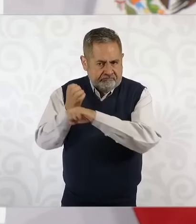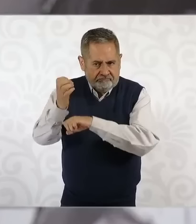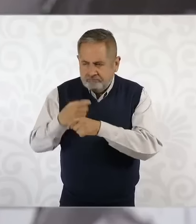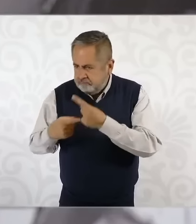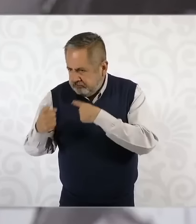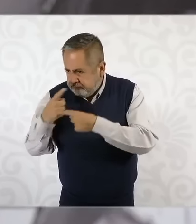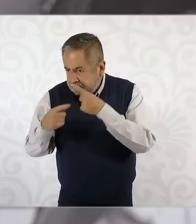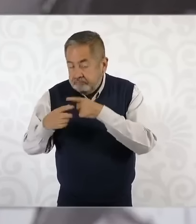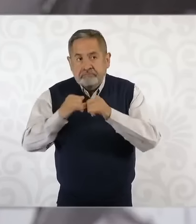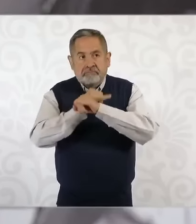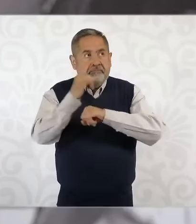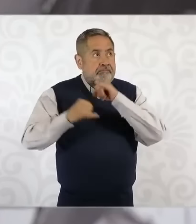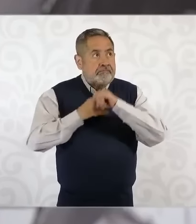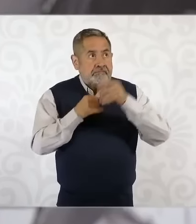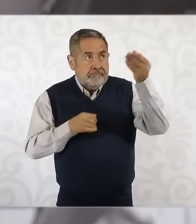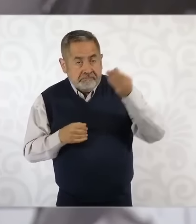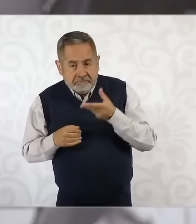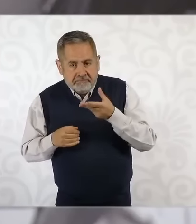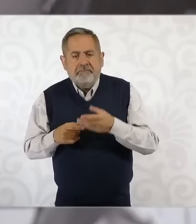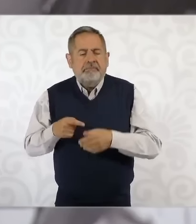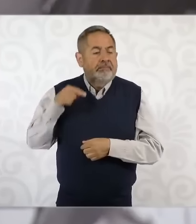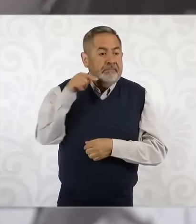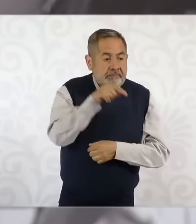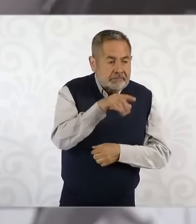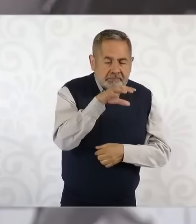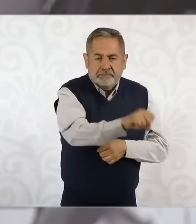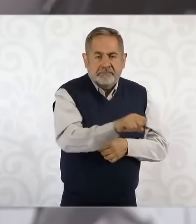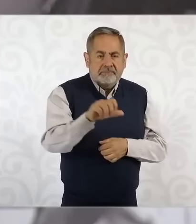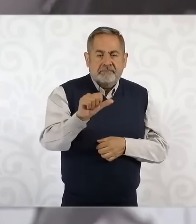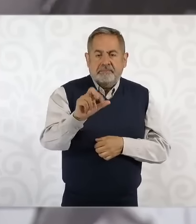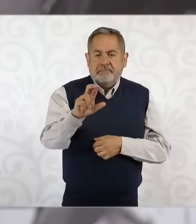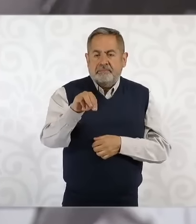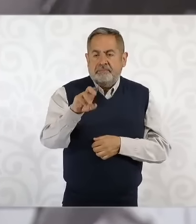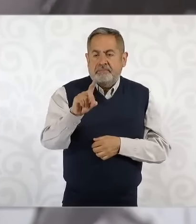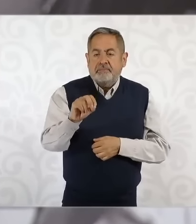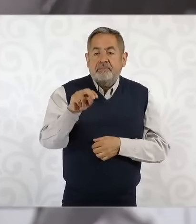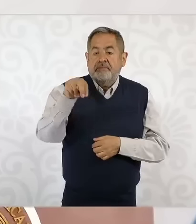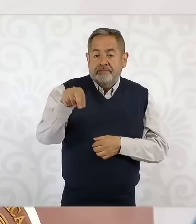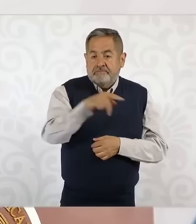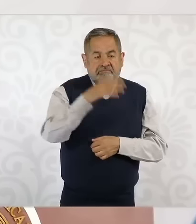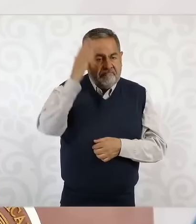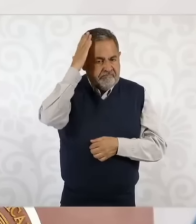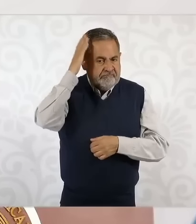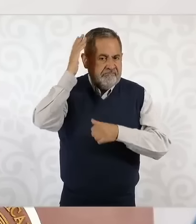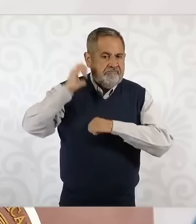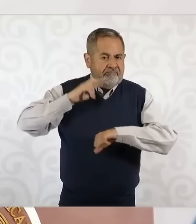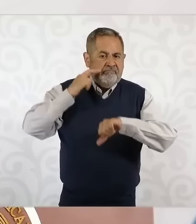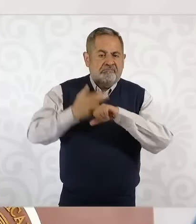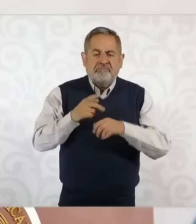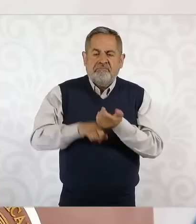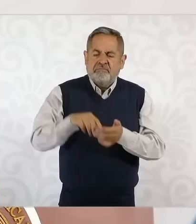internacional, fue detenido Orlando Armando N. como líder de la organización criminal MS13